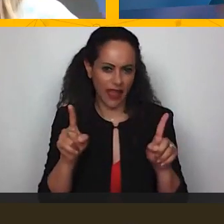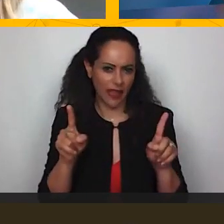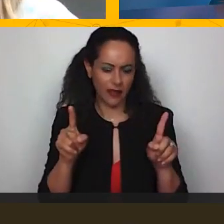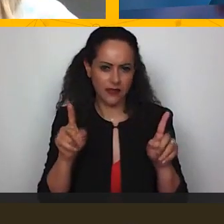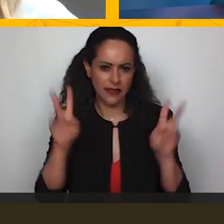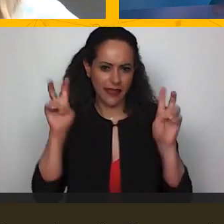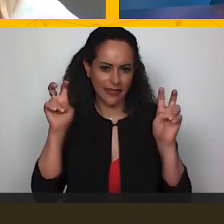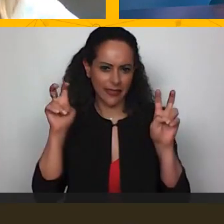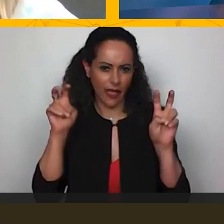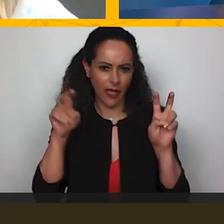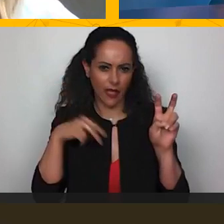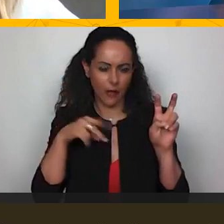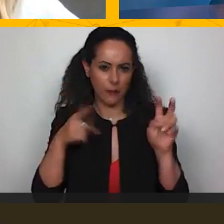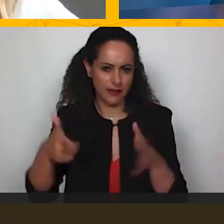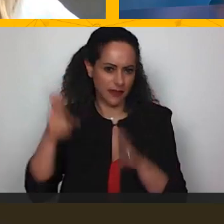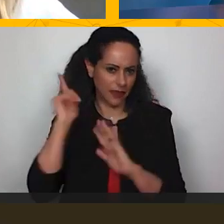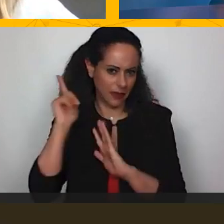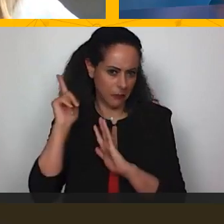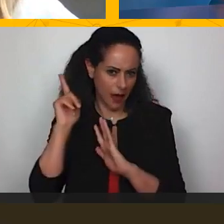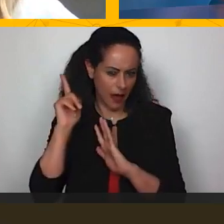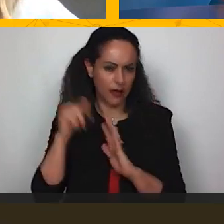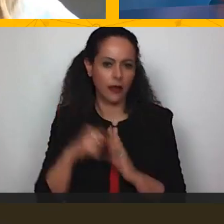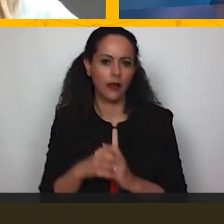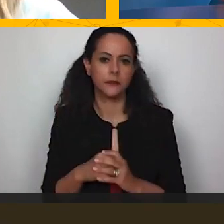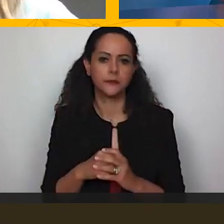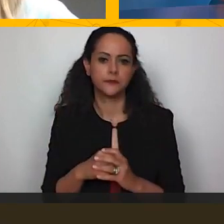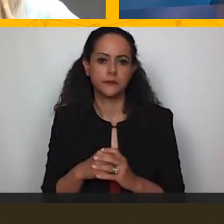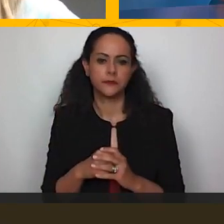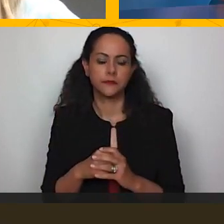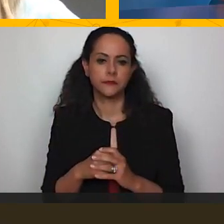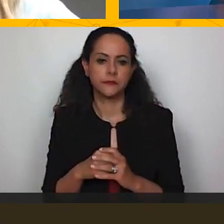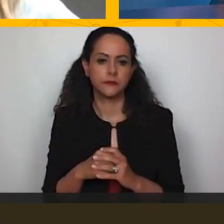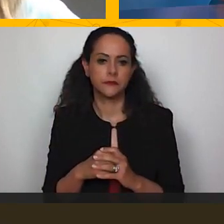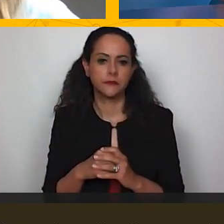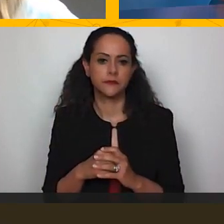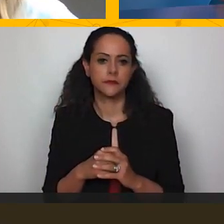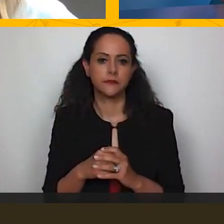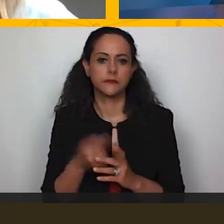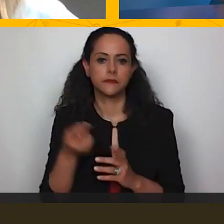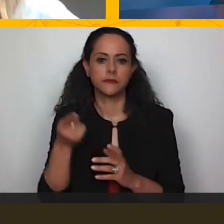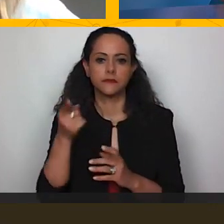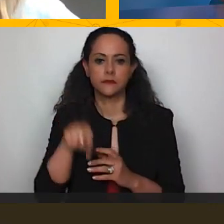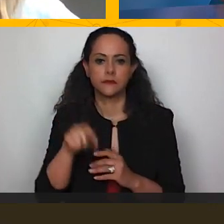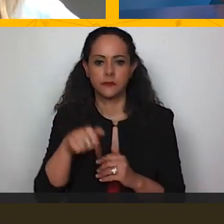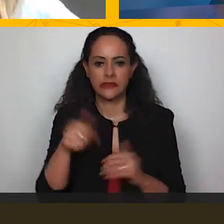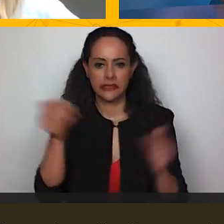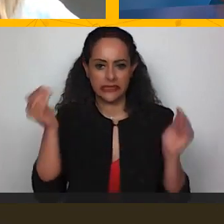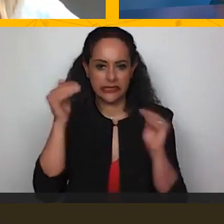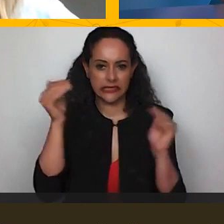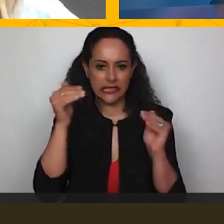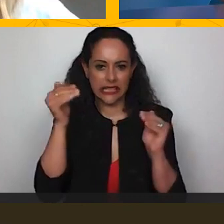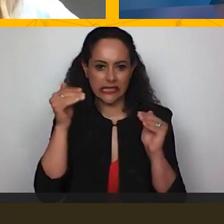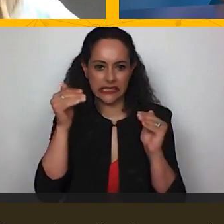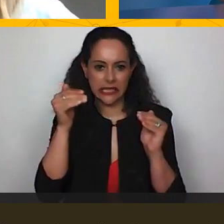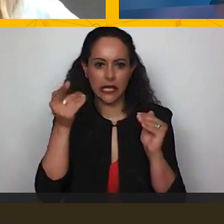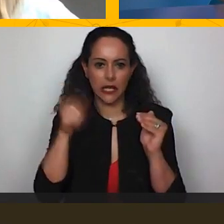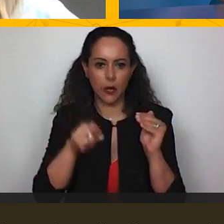dal tema affrontato la scorsa settimana eh anche in anche in